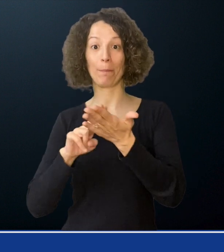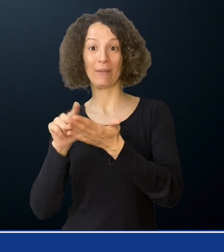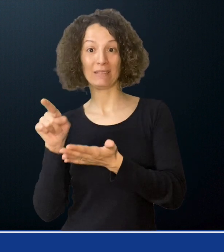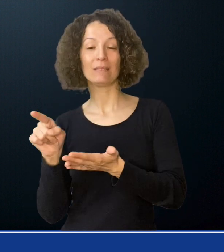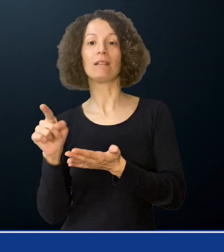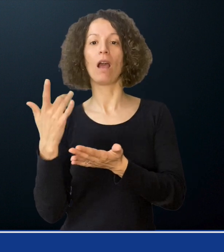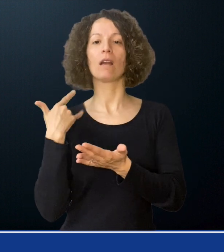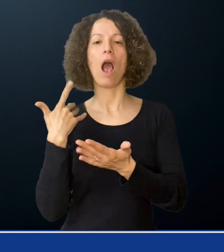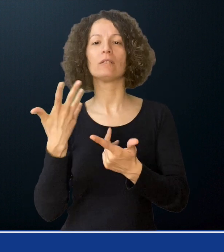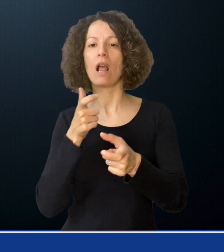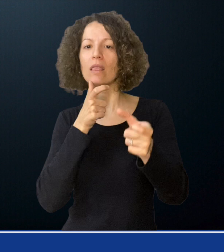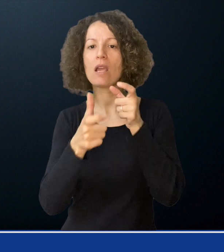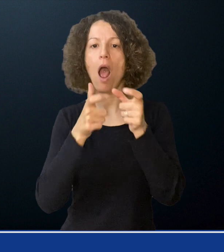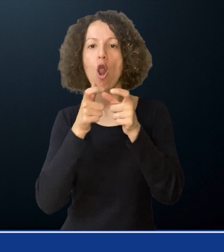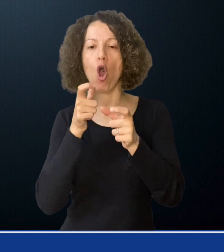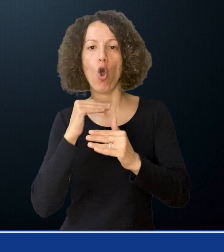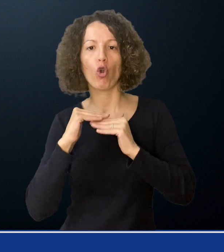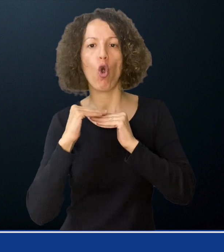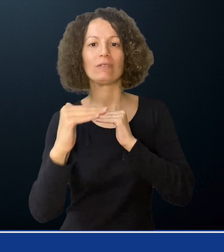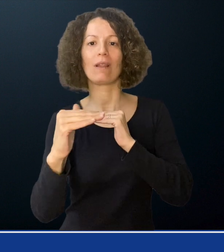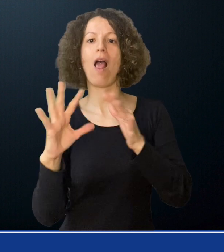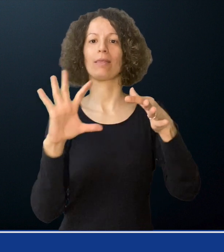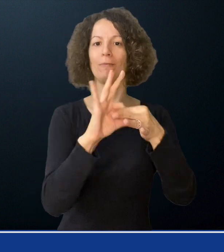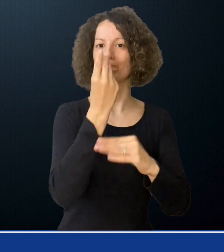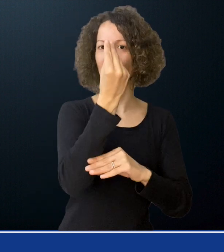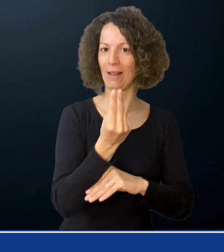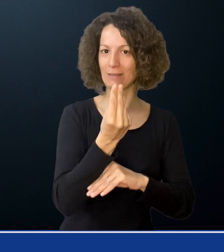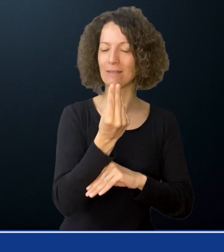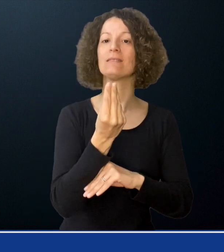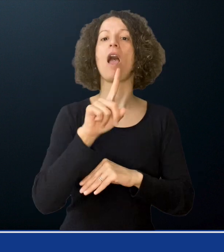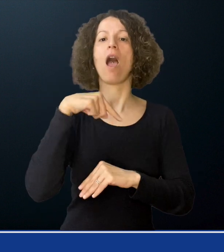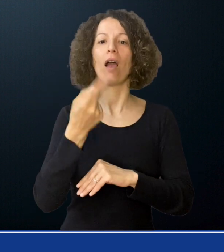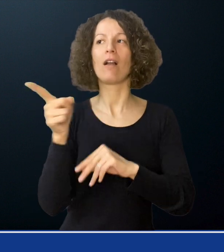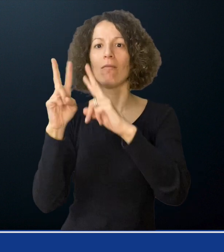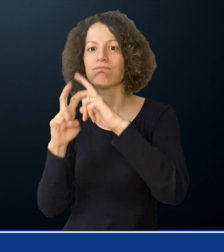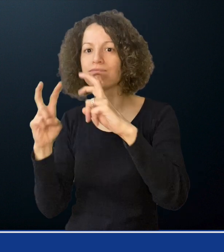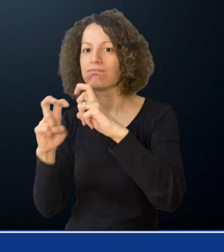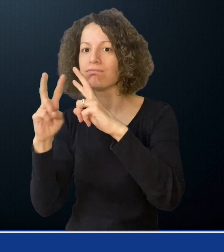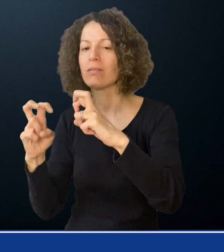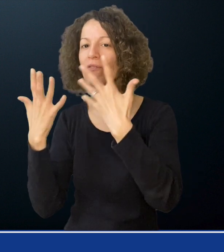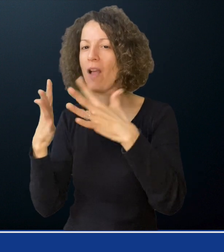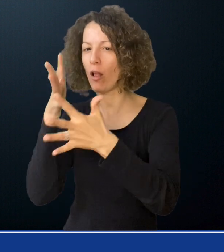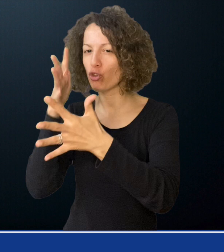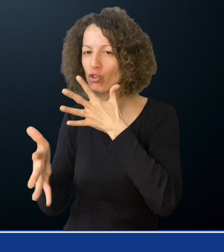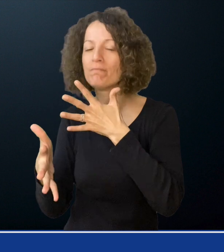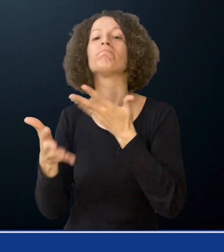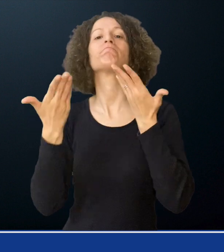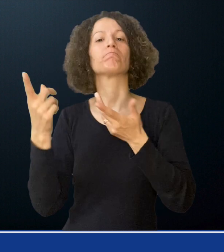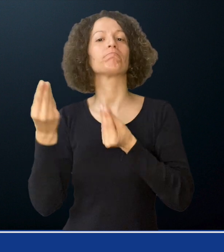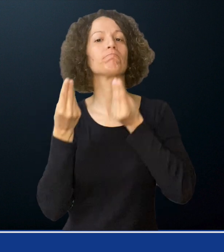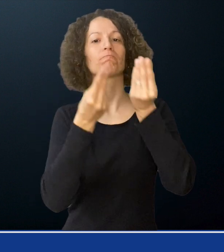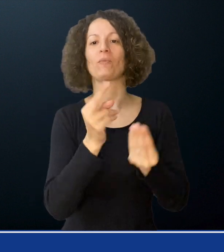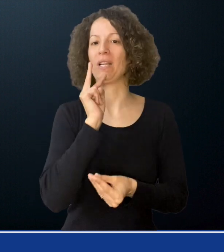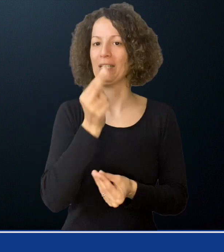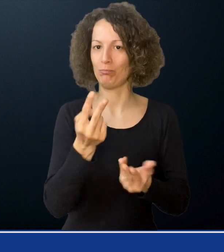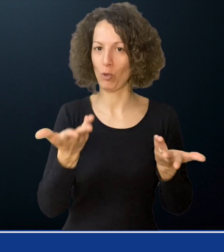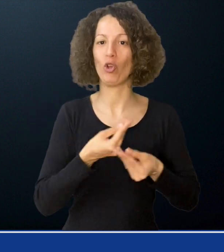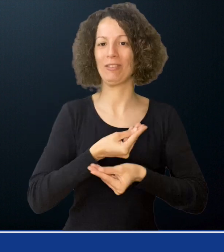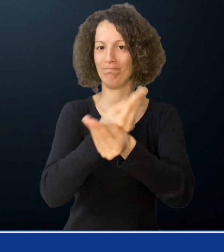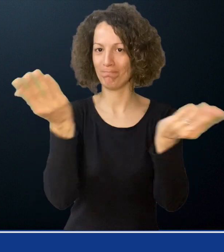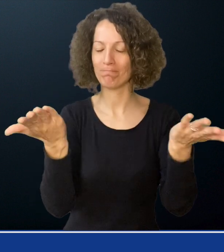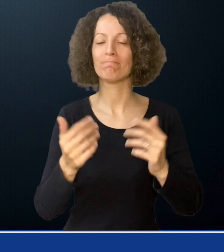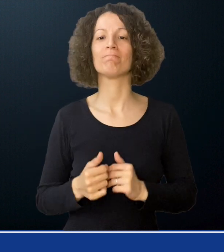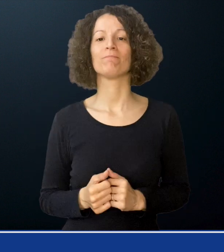L’ INPS, grazie al costante dialogo con l’ENS e dopo aver effettuato approfondimenti e verifiche, ha fornito i chiarimenti che ora approfondiremo.